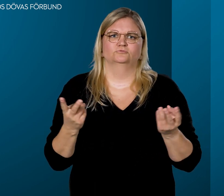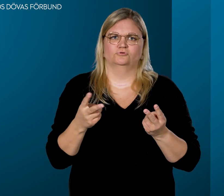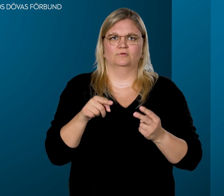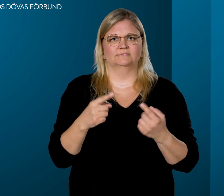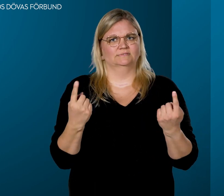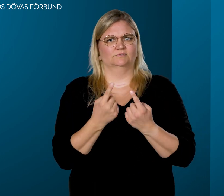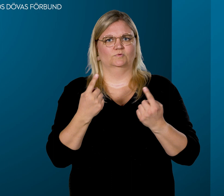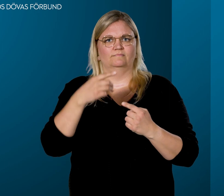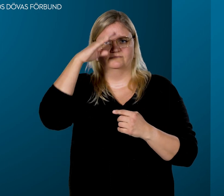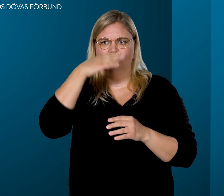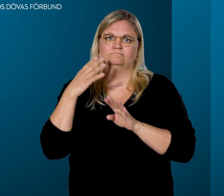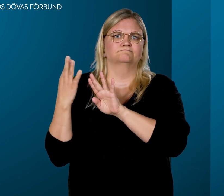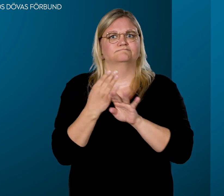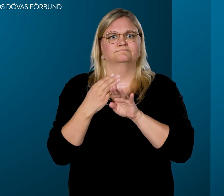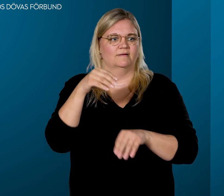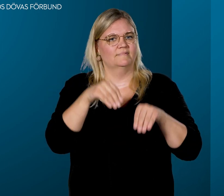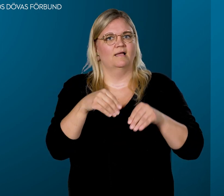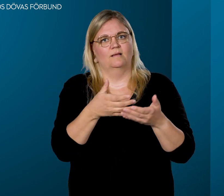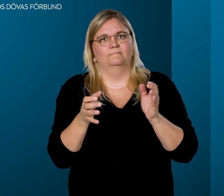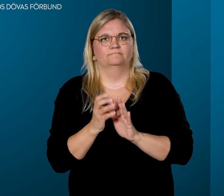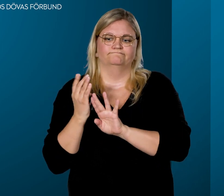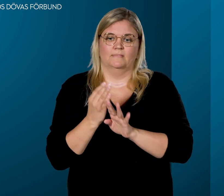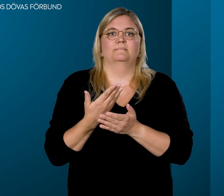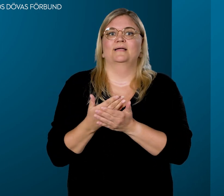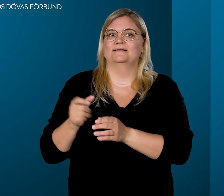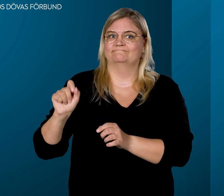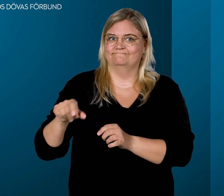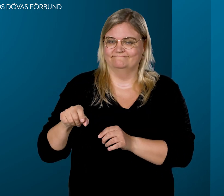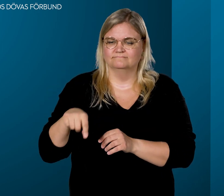För många har det blivit en valtradition att ge en slant till insamlingen, -